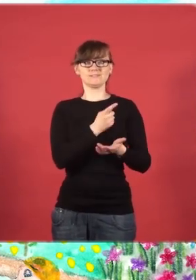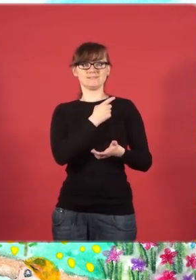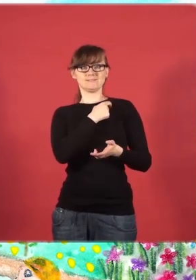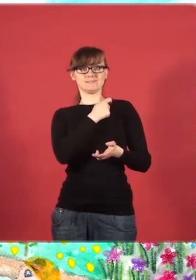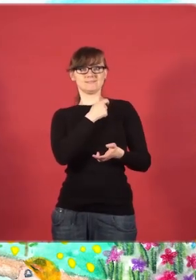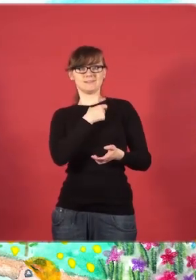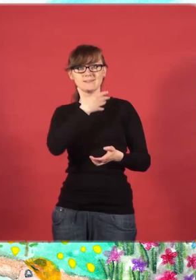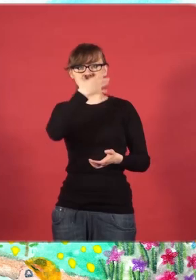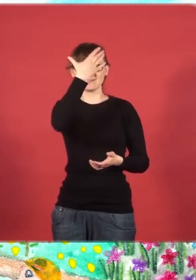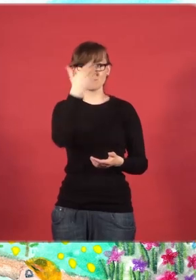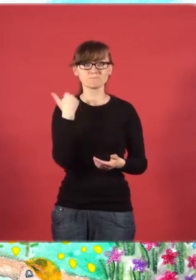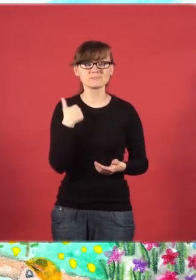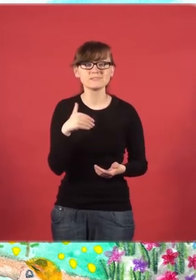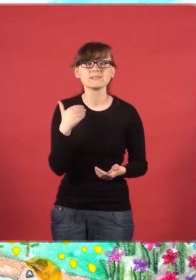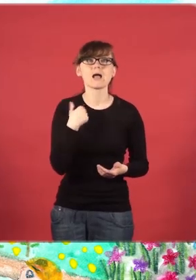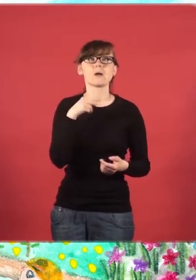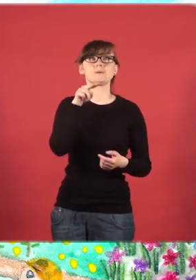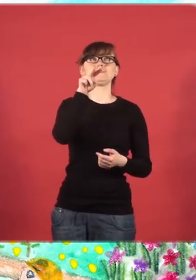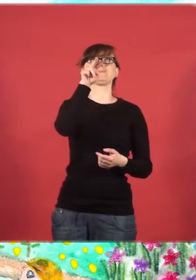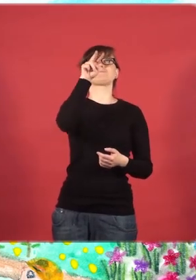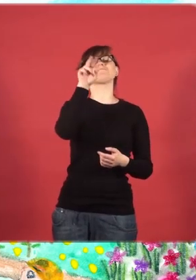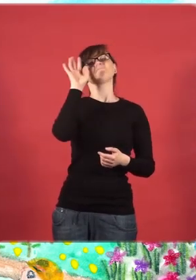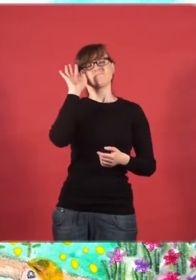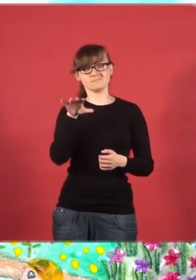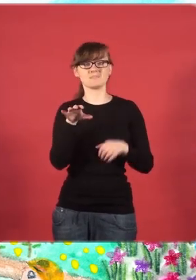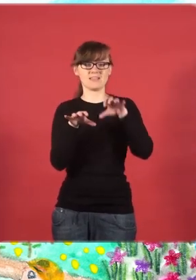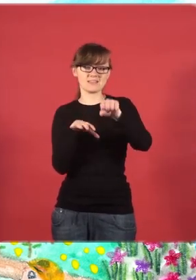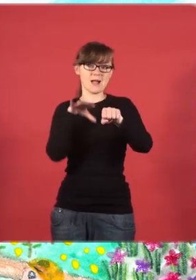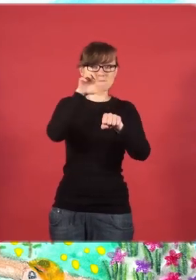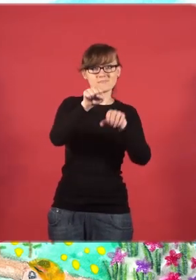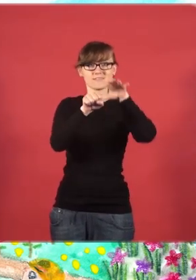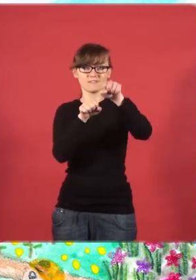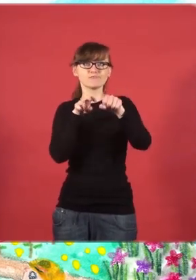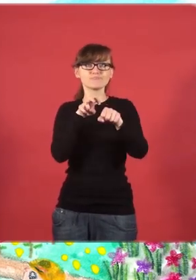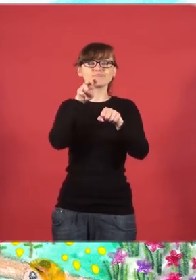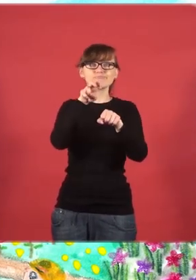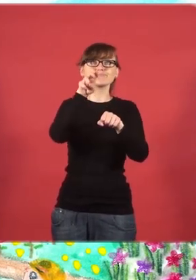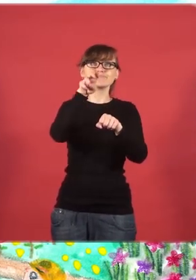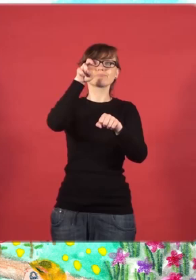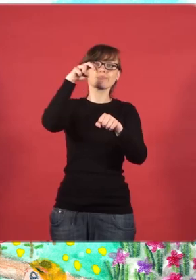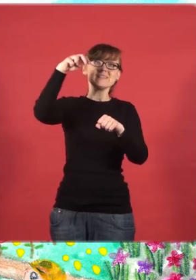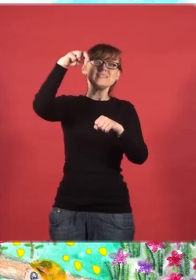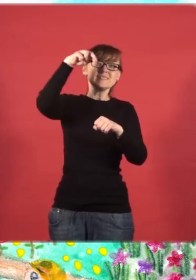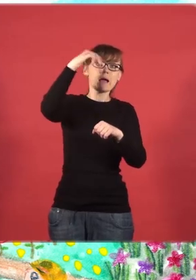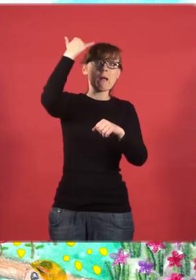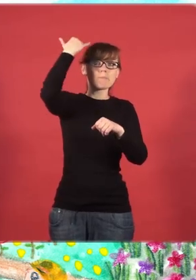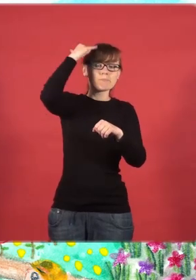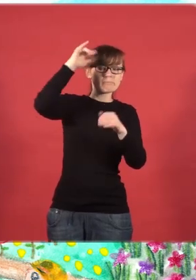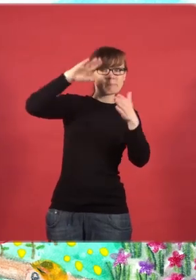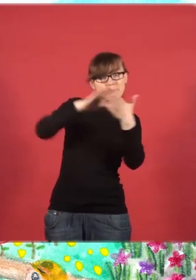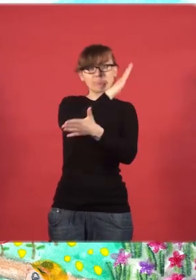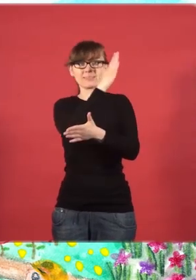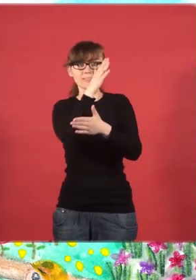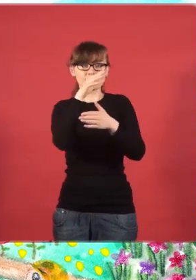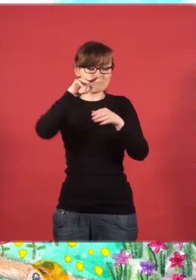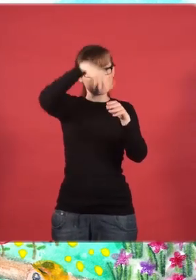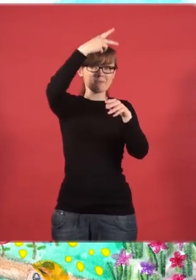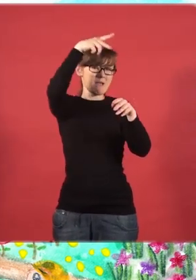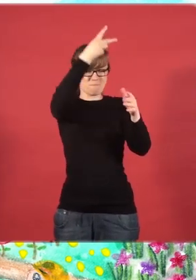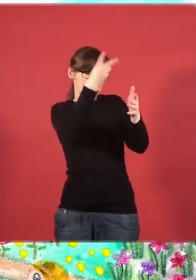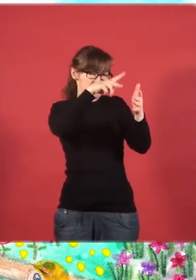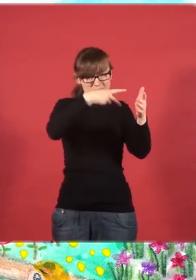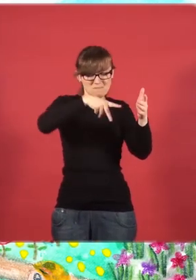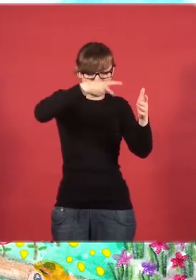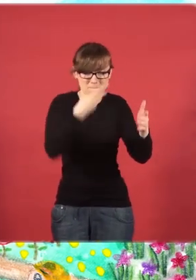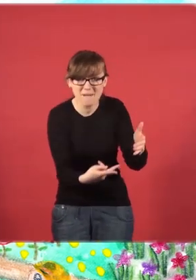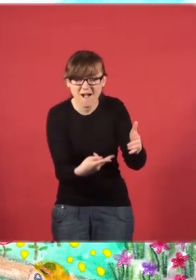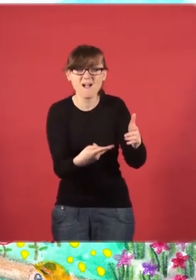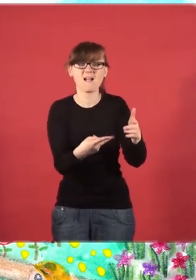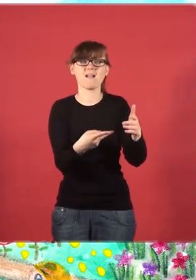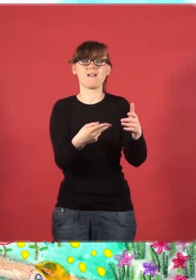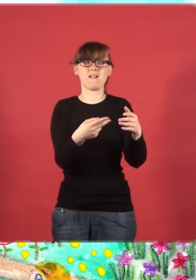Ania zbladła, ale weszła po drabinie na dach. Rozpoczęła wędrówkę, lecz nagle zachwiała się i stoczyła po dachu prosto na ziemię, łamiąc po drodze dzikie wino, które rosło wokół werandy